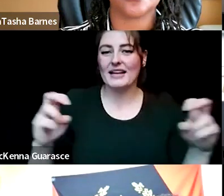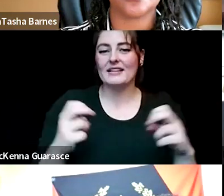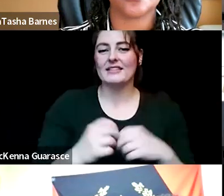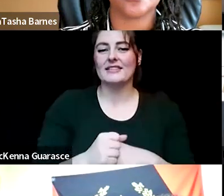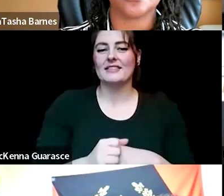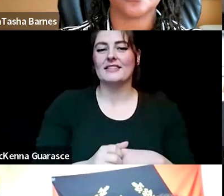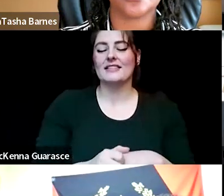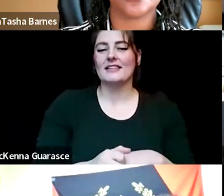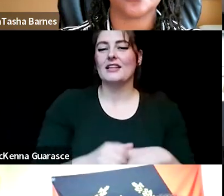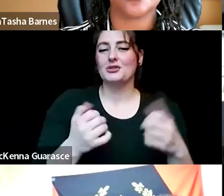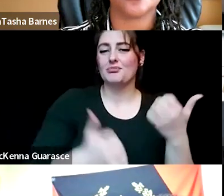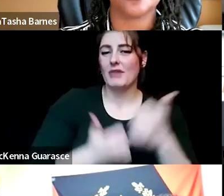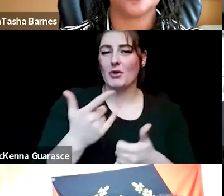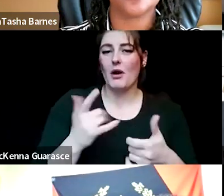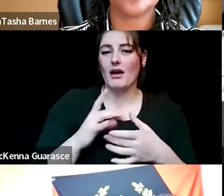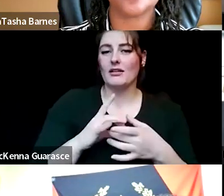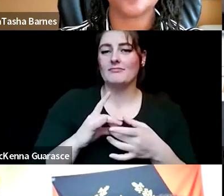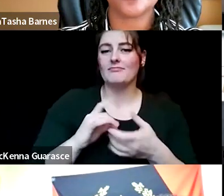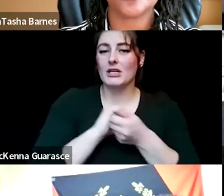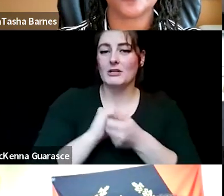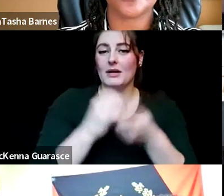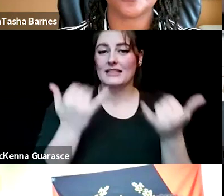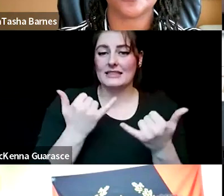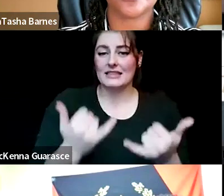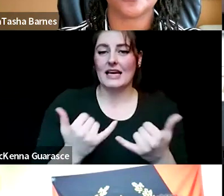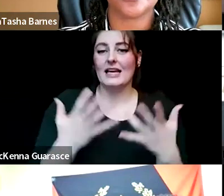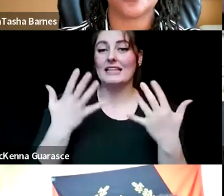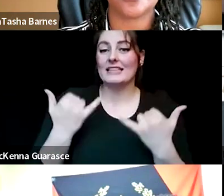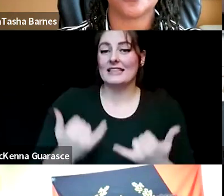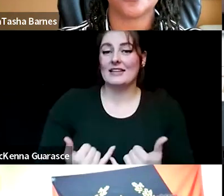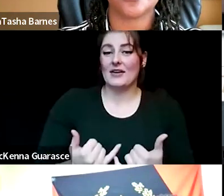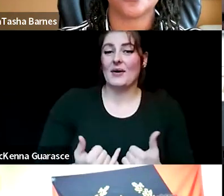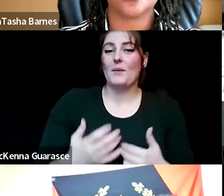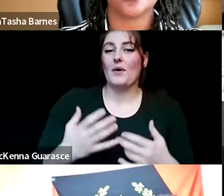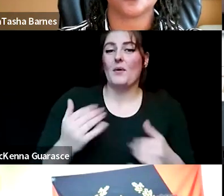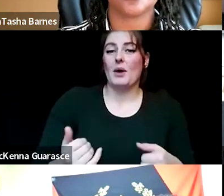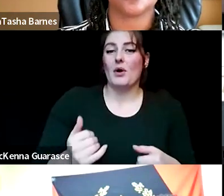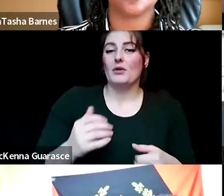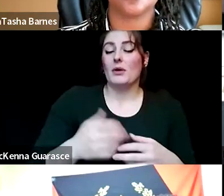y a todos los que participaron hoy. Dejaremos el enlace de evaluación